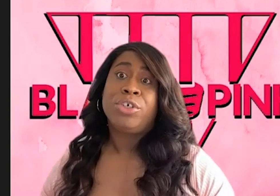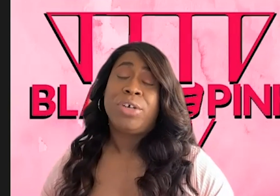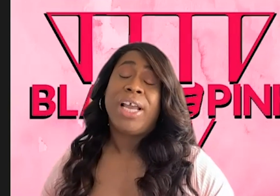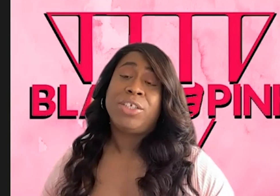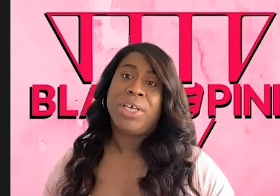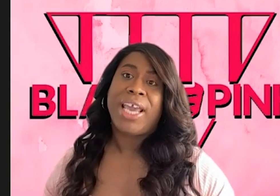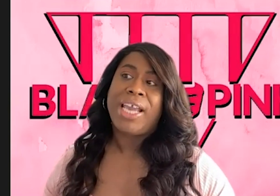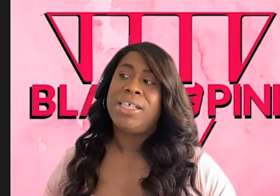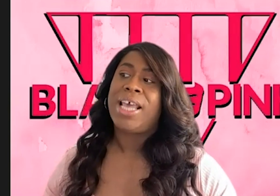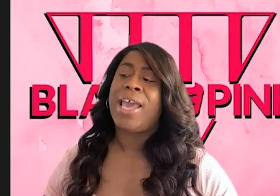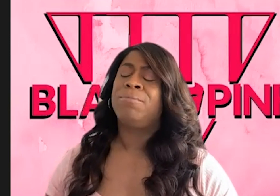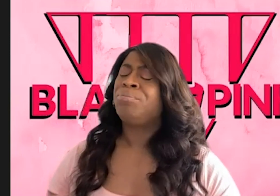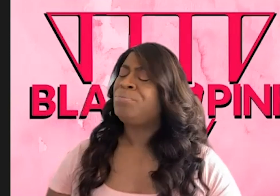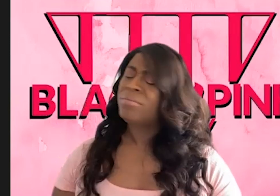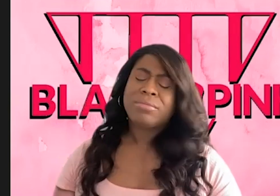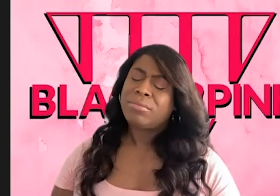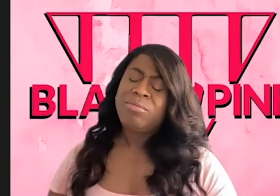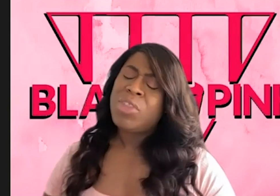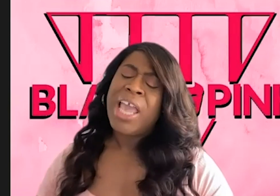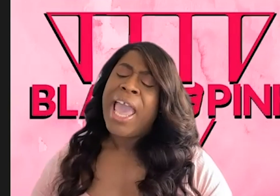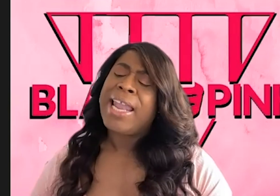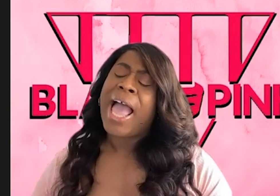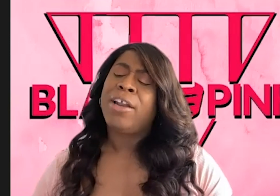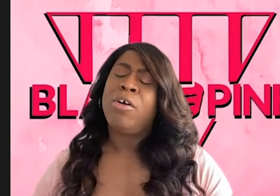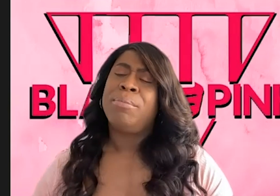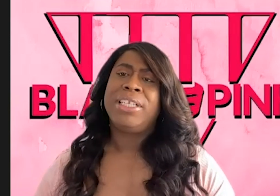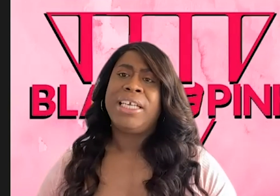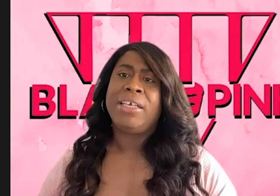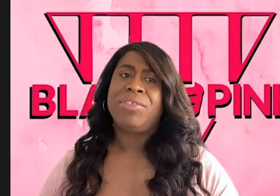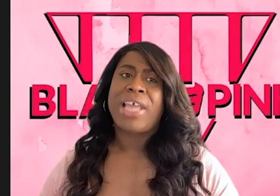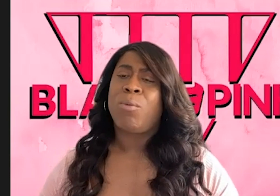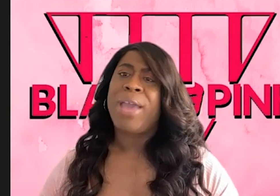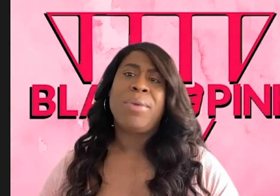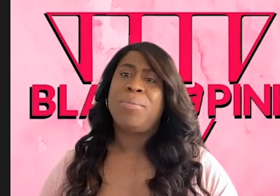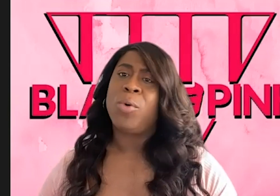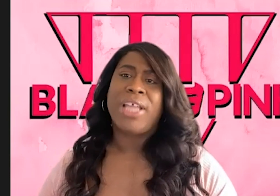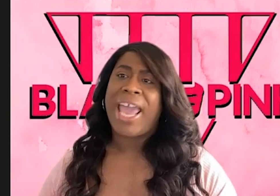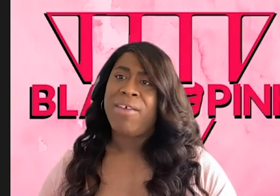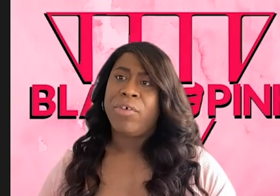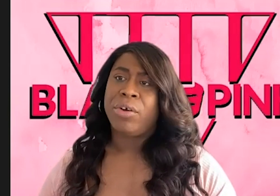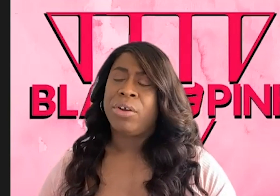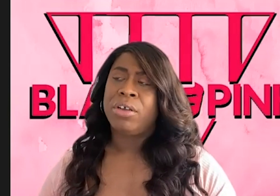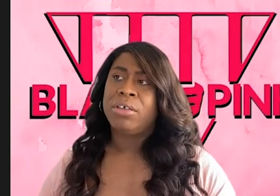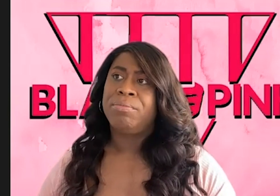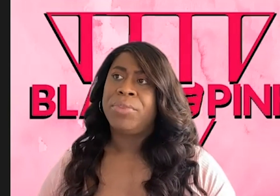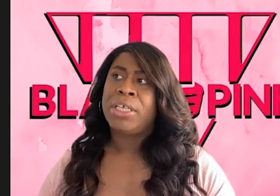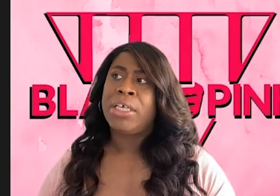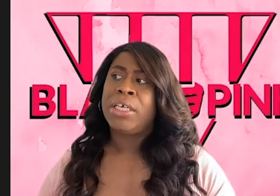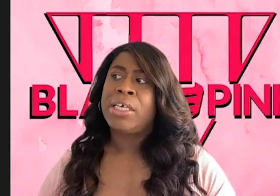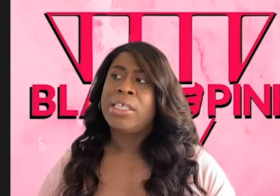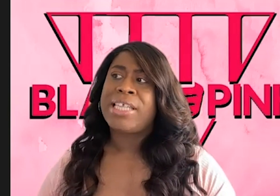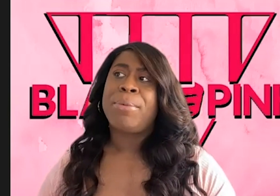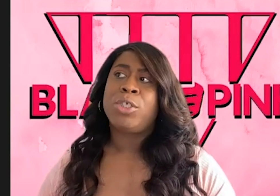que están tratando de participar en eso. Y no creo que la gente blanca alguna vez pise